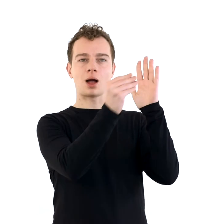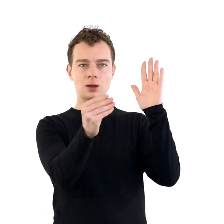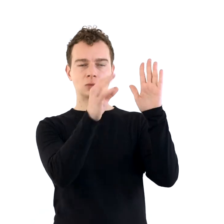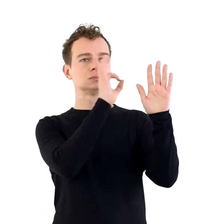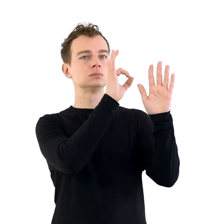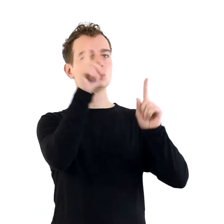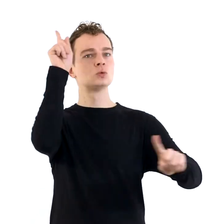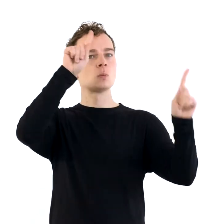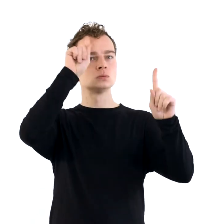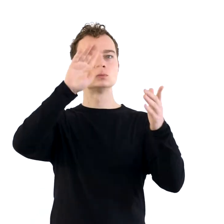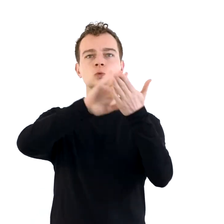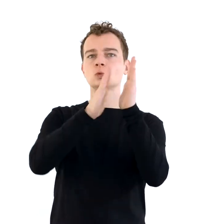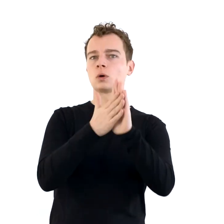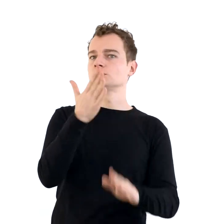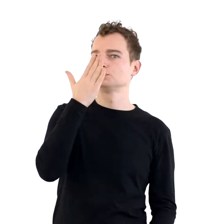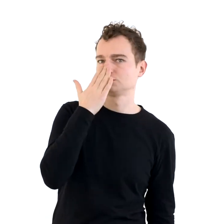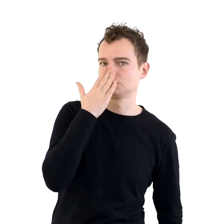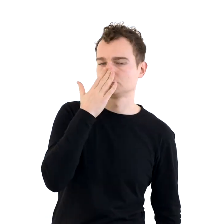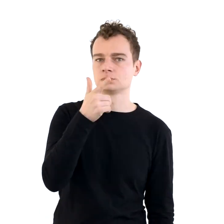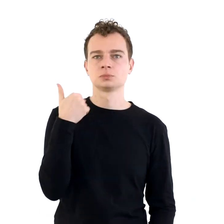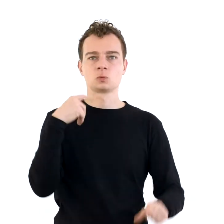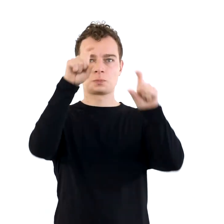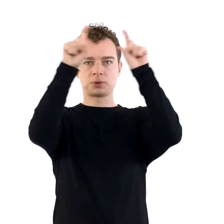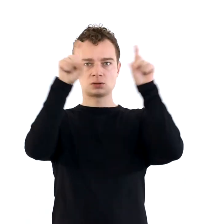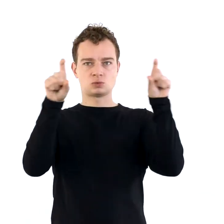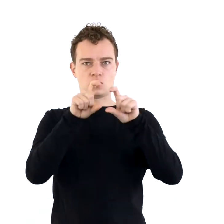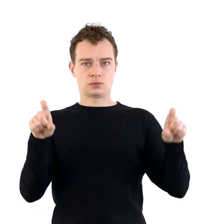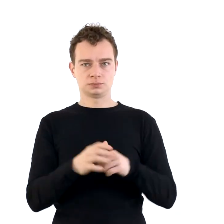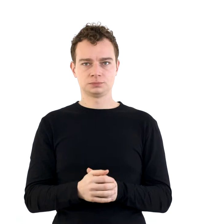Stosowano pasowy układ kompozycji.